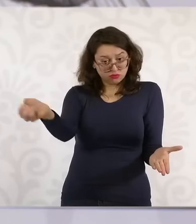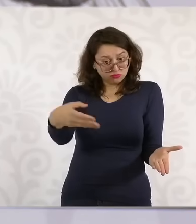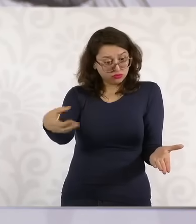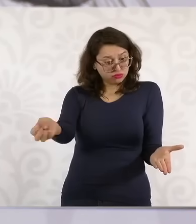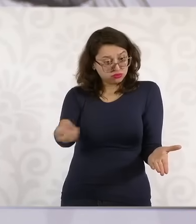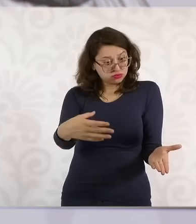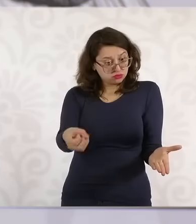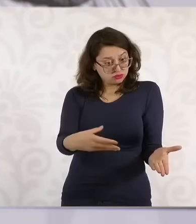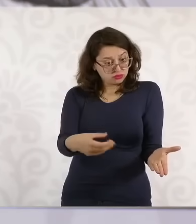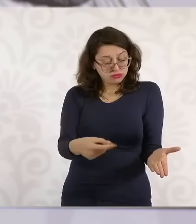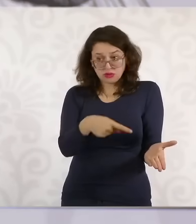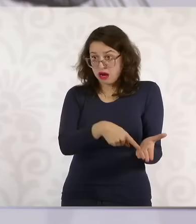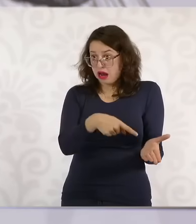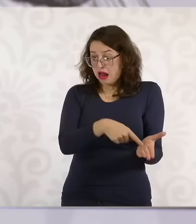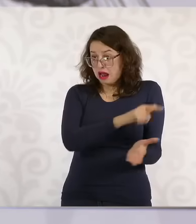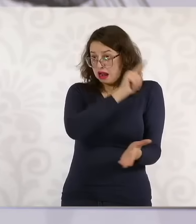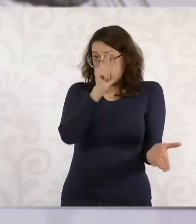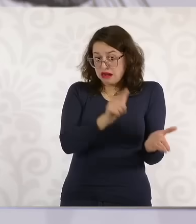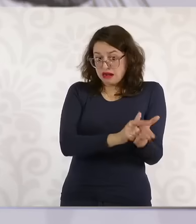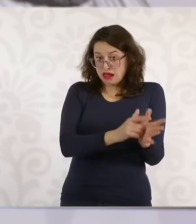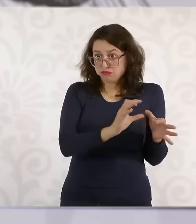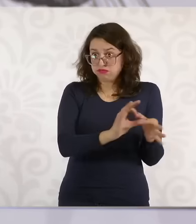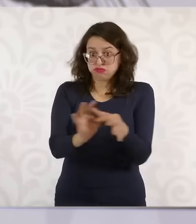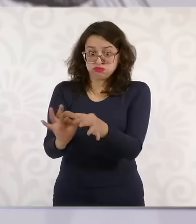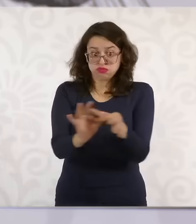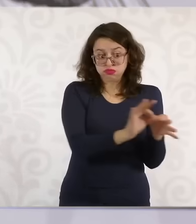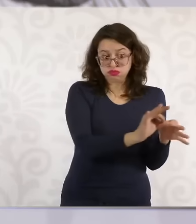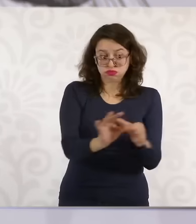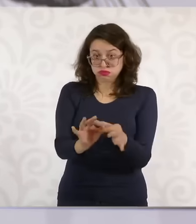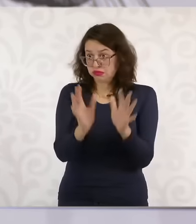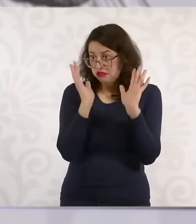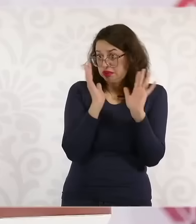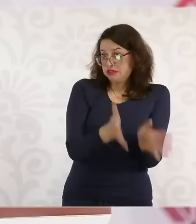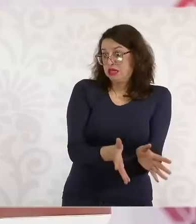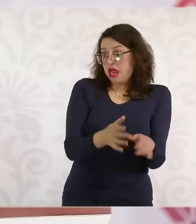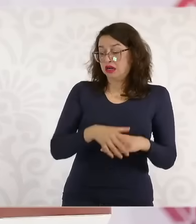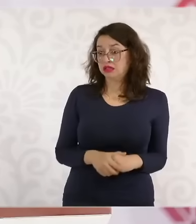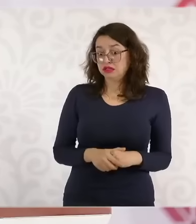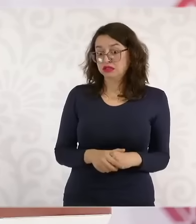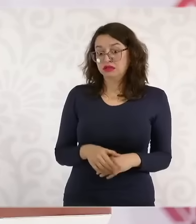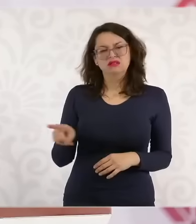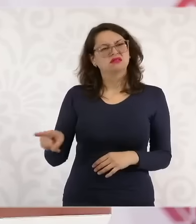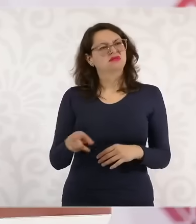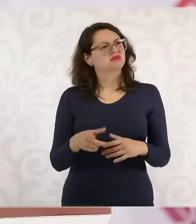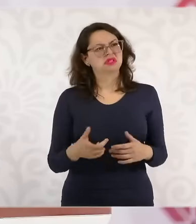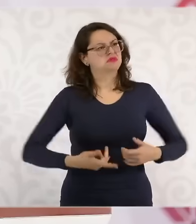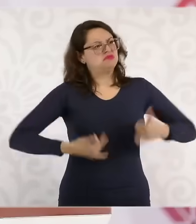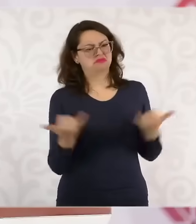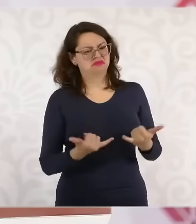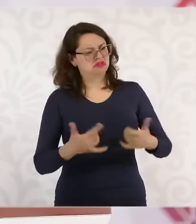de las inquietudes que tienen ya cuando siguen las manifestaciones sin un motivo.